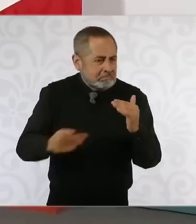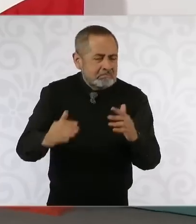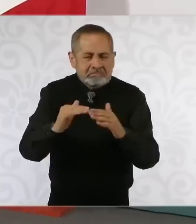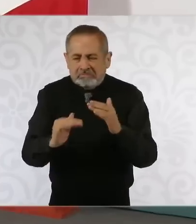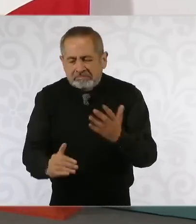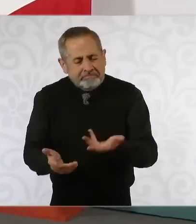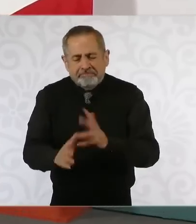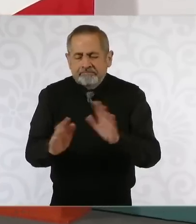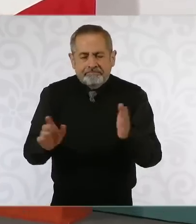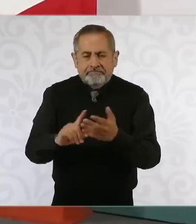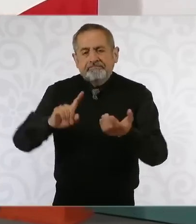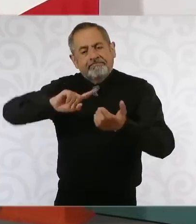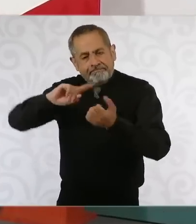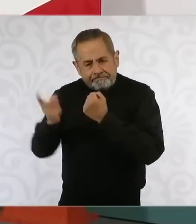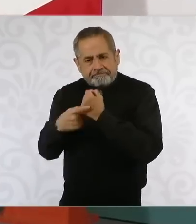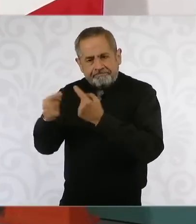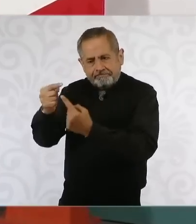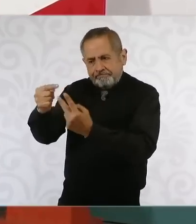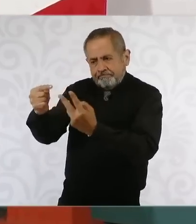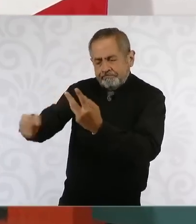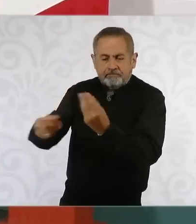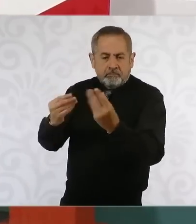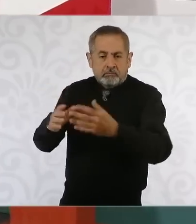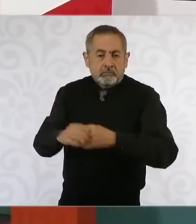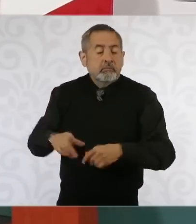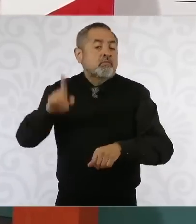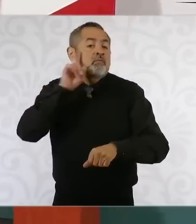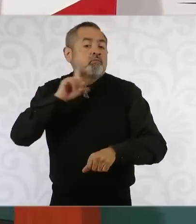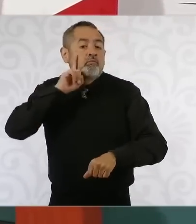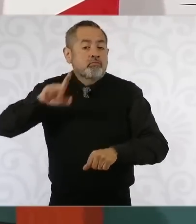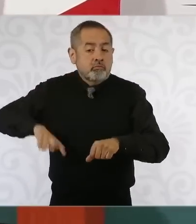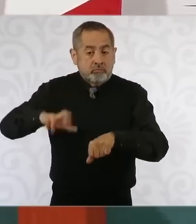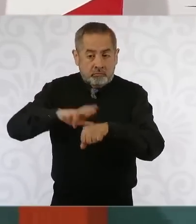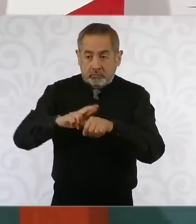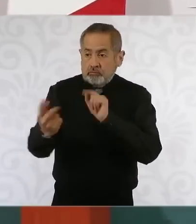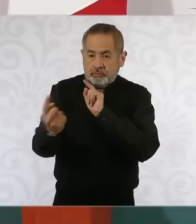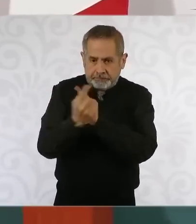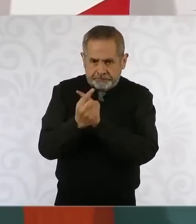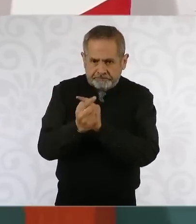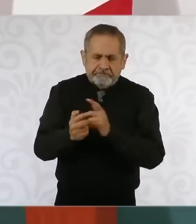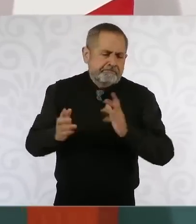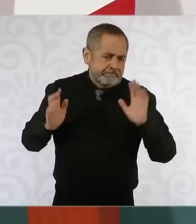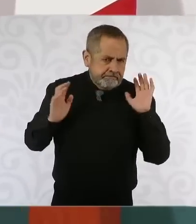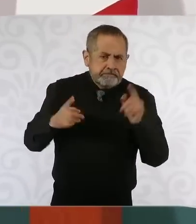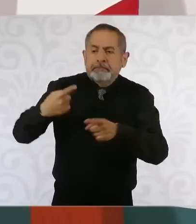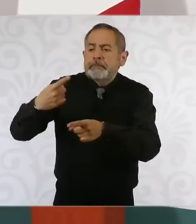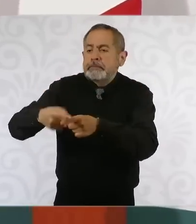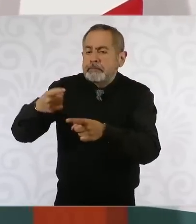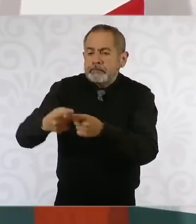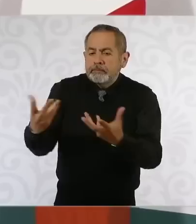atenderse y con la gobernadora Pues habría que ver quién está planteando ella tiene que ser